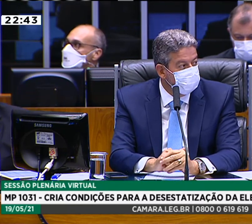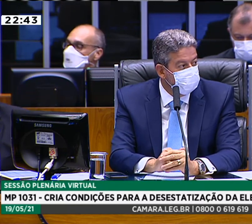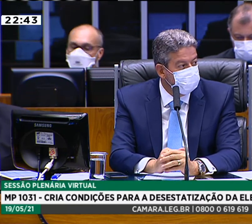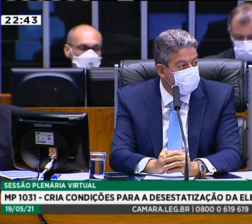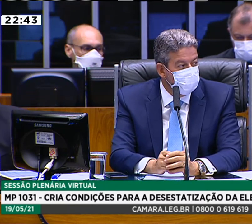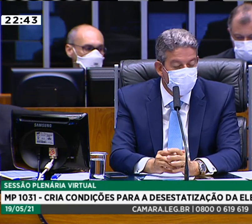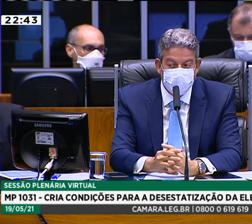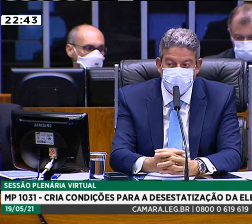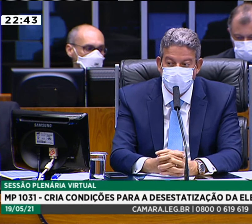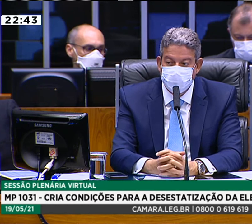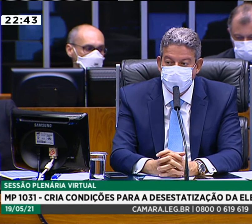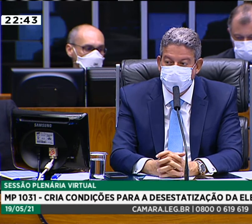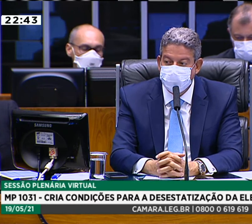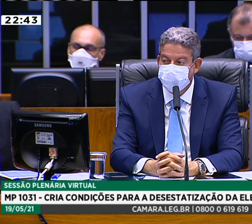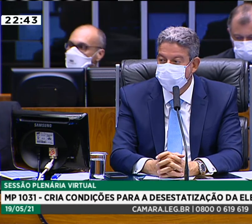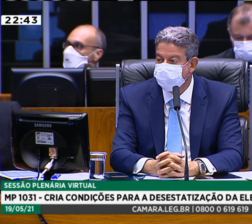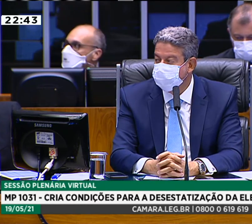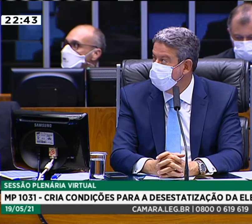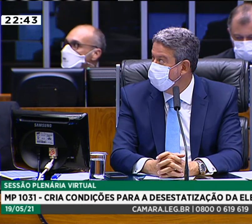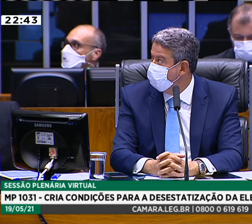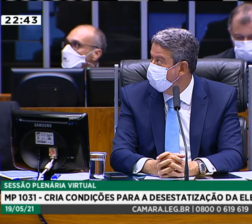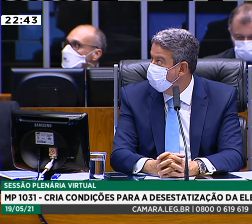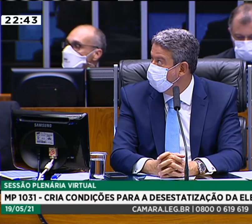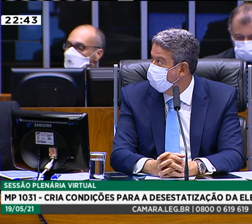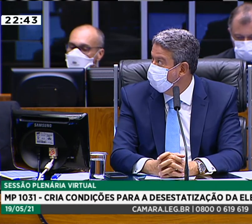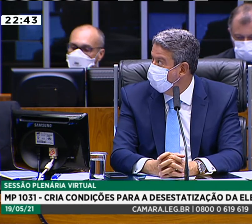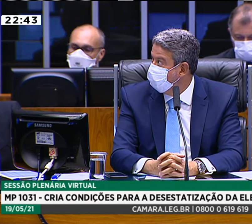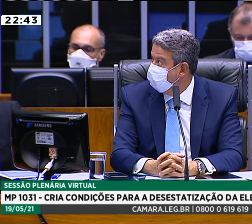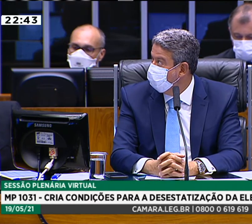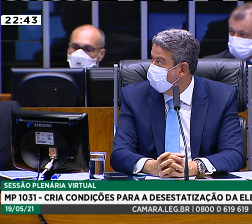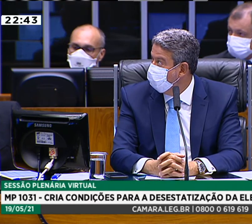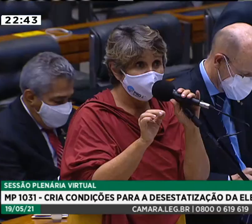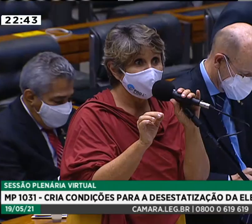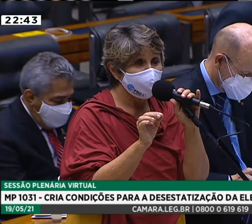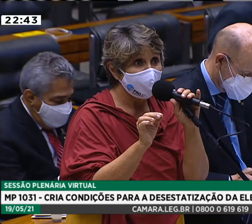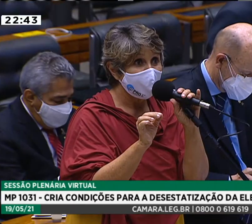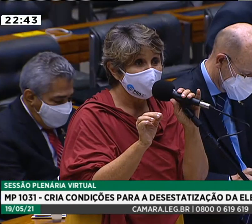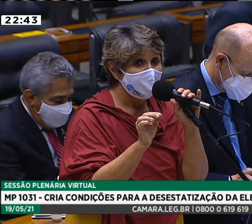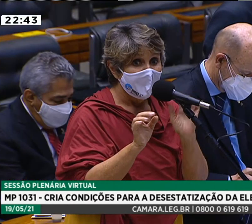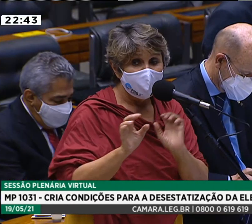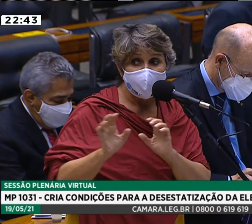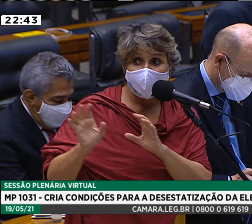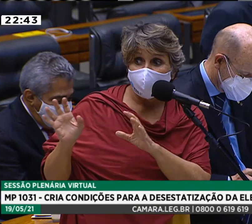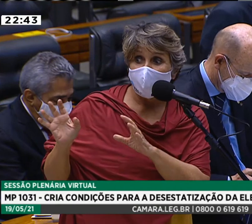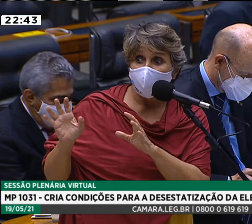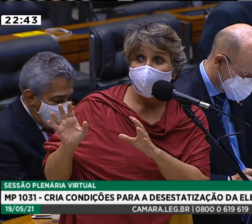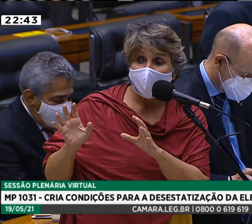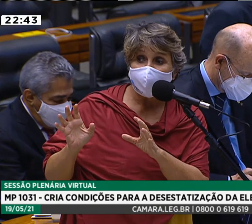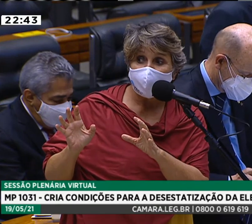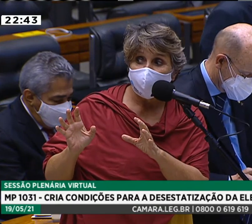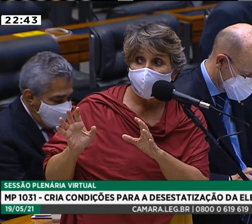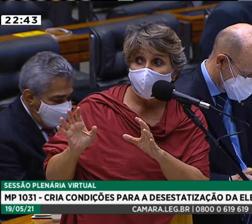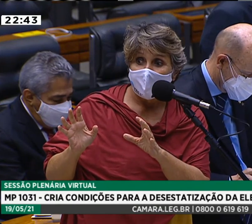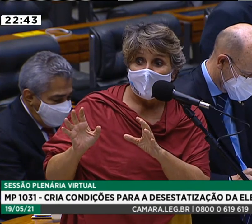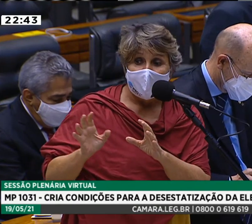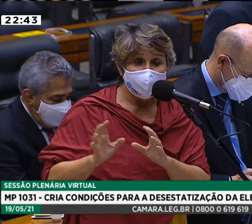ORIENTA NÃO A EMENDA. -- [DEPUTADO]: PRESIDENTE, A PRESIDÊNCIA SOLICITA A SENHORAS E SENHORES DEPUTADOS QUE REGISTREM SEUS VOTOS NO INFOLEG PARLAMENTAR,